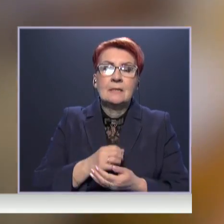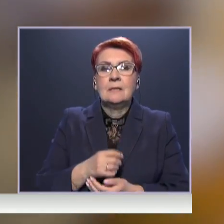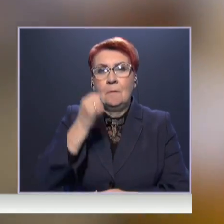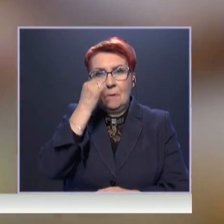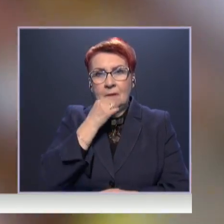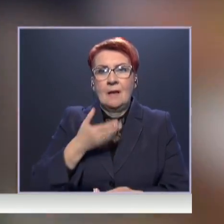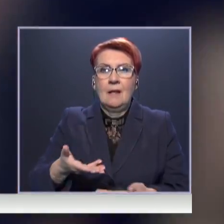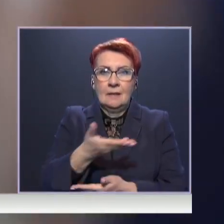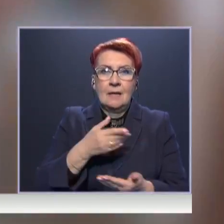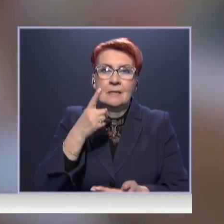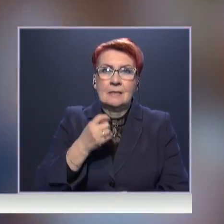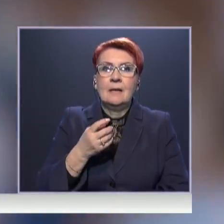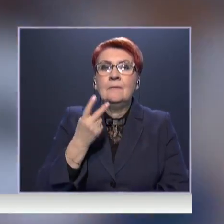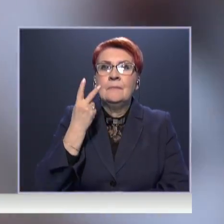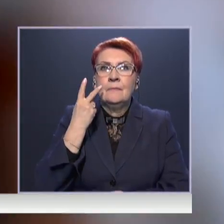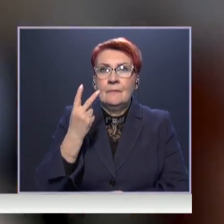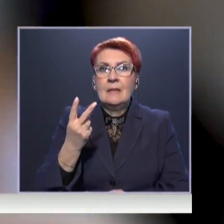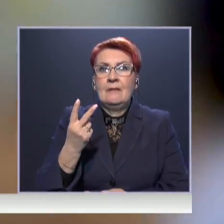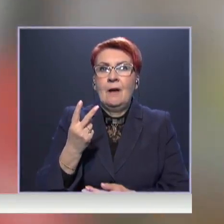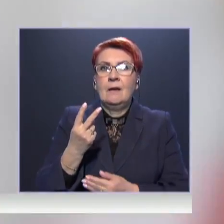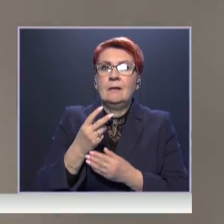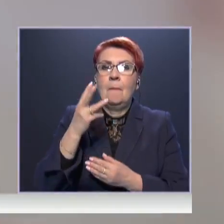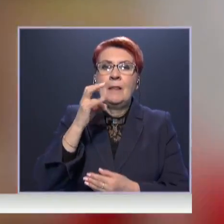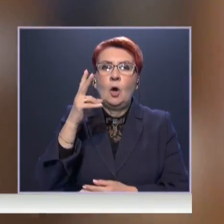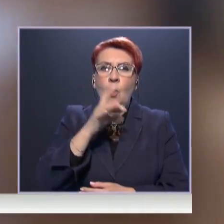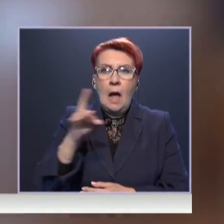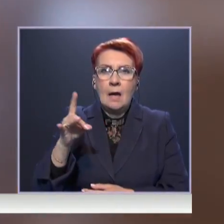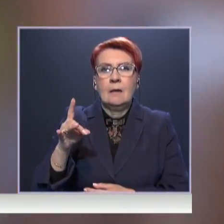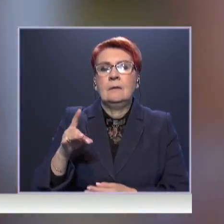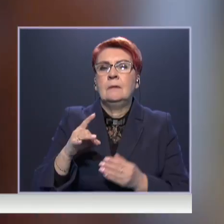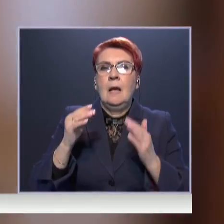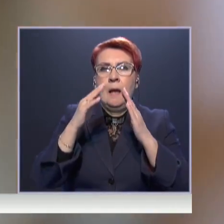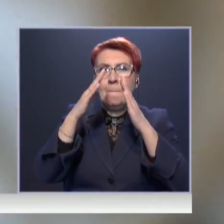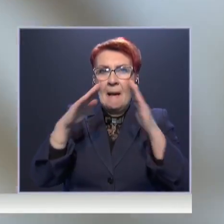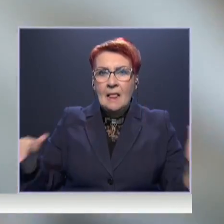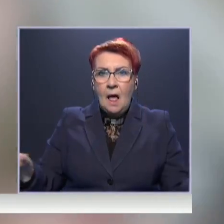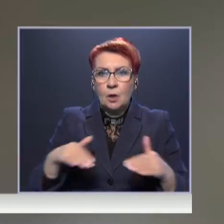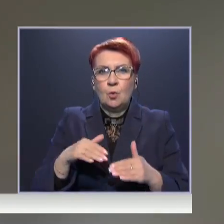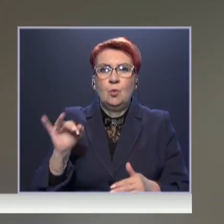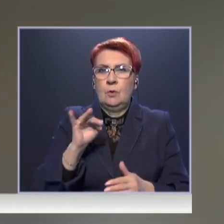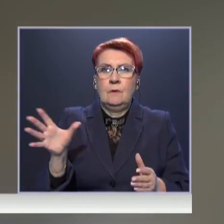нас за два тепловизионных прицела монокуляры и палатку укомплектованную всем необходимым также в пути